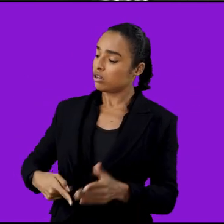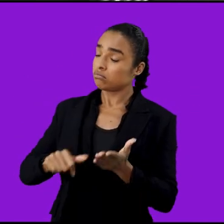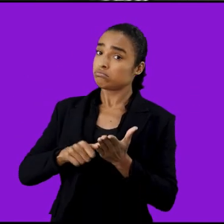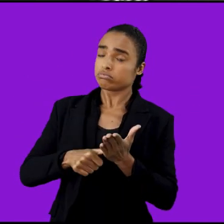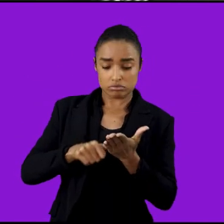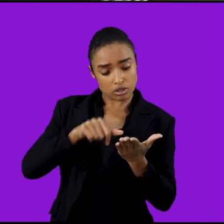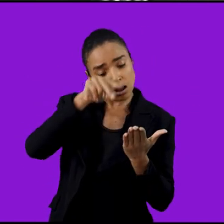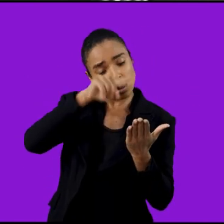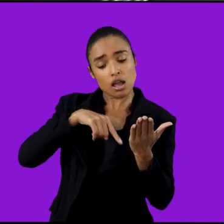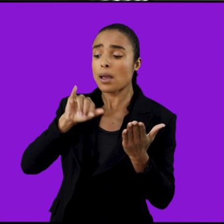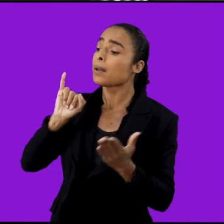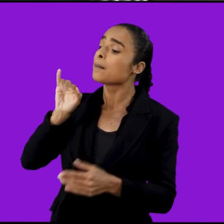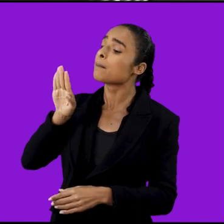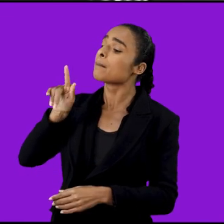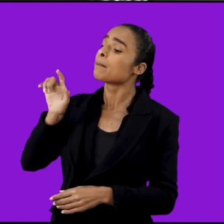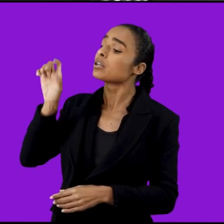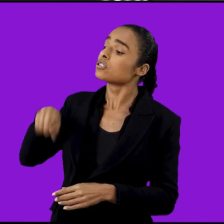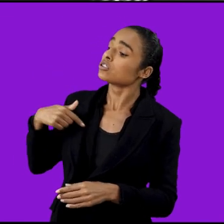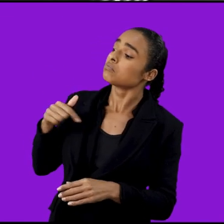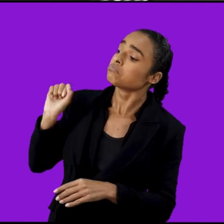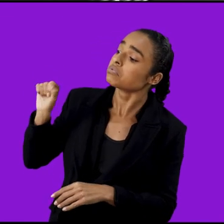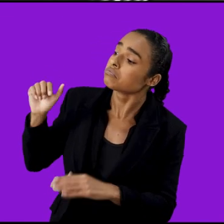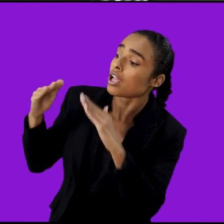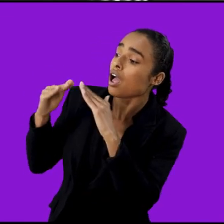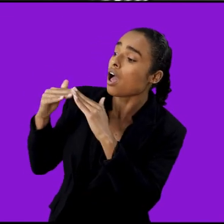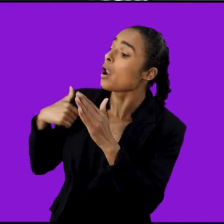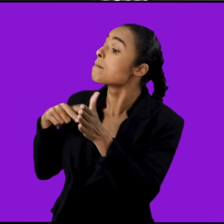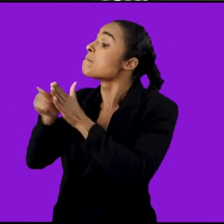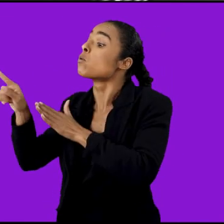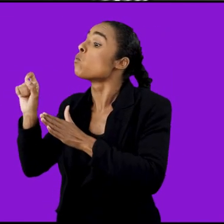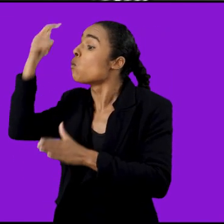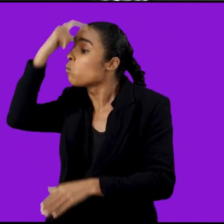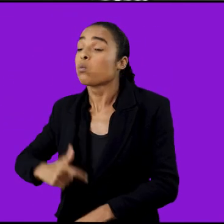porta e pergunta como é que a gente se auto declara. Então pensa que nos últimos três